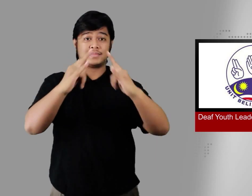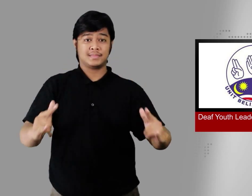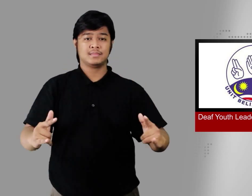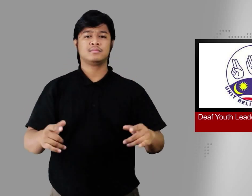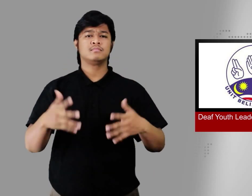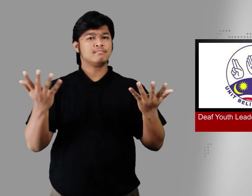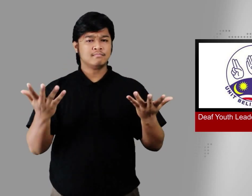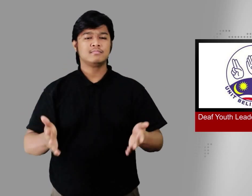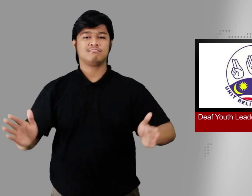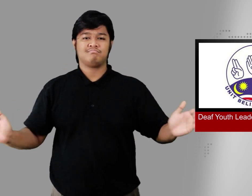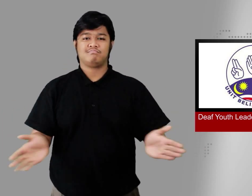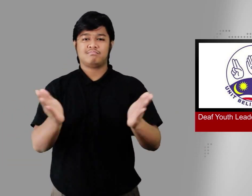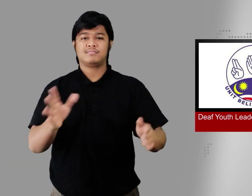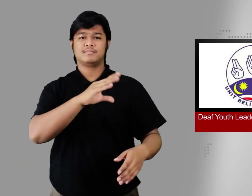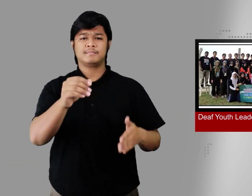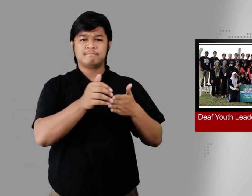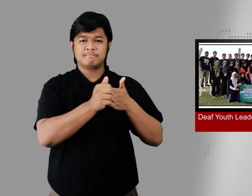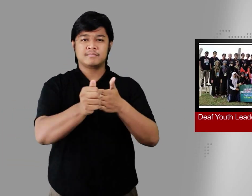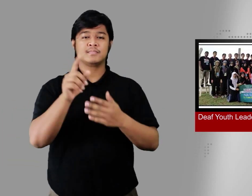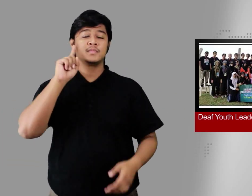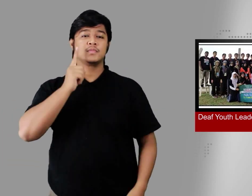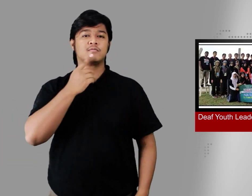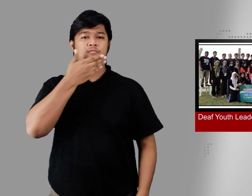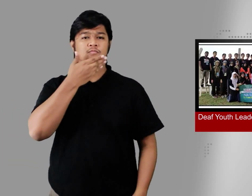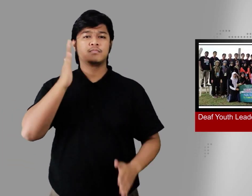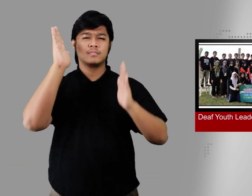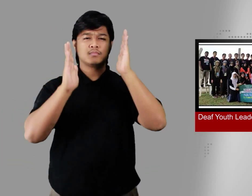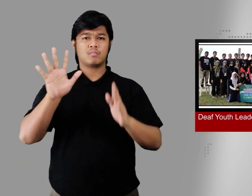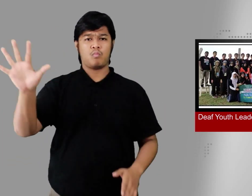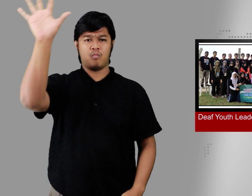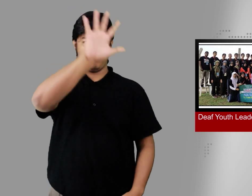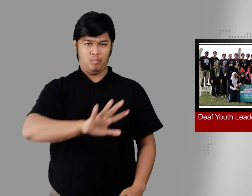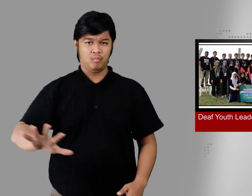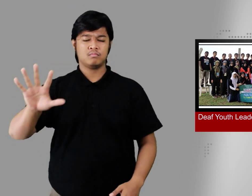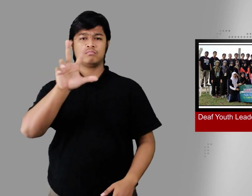Kem ini dianjurkan bertujuan mengalakkan dan memimpin belia pekak..